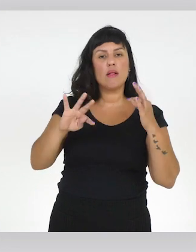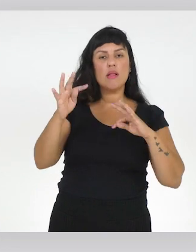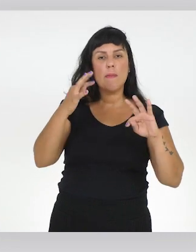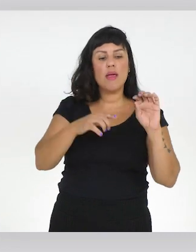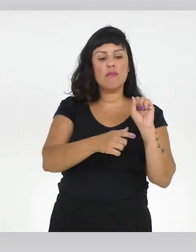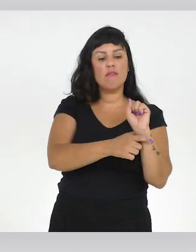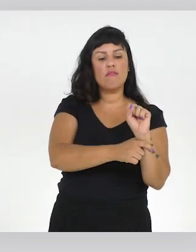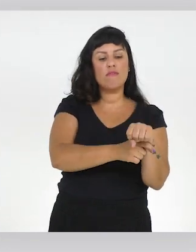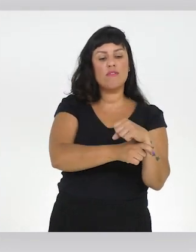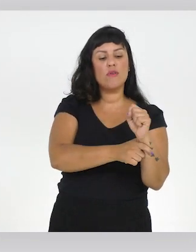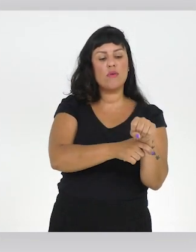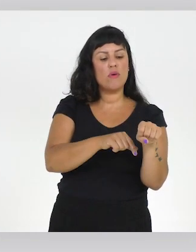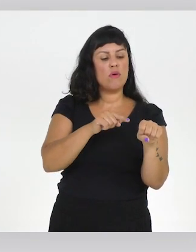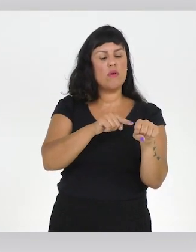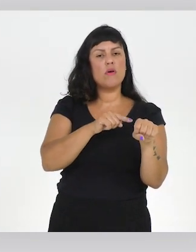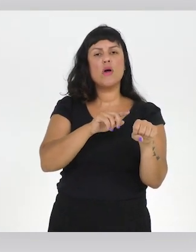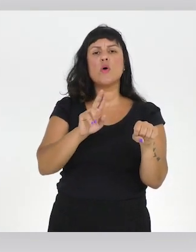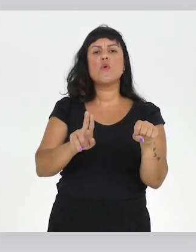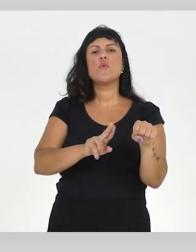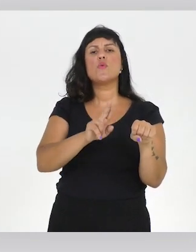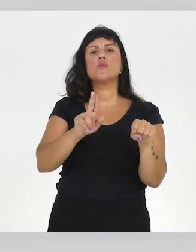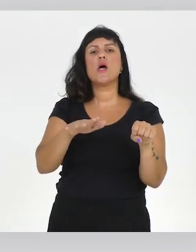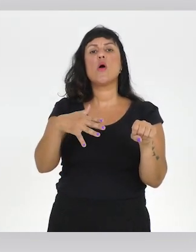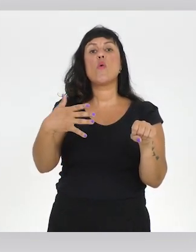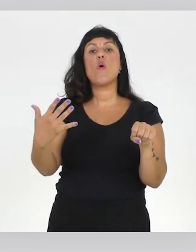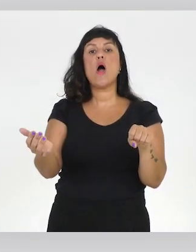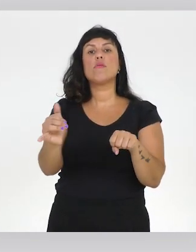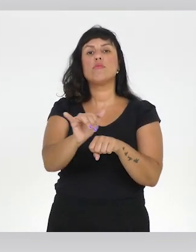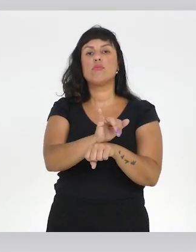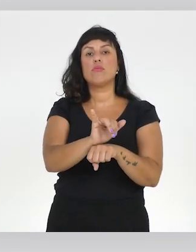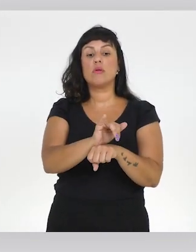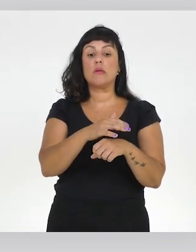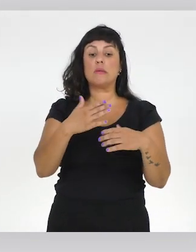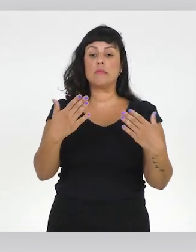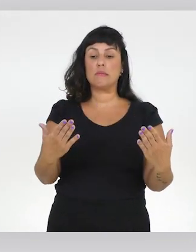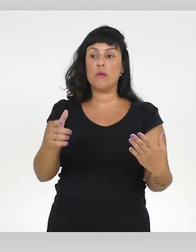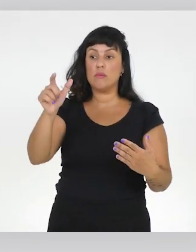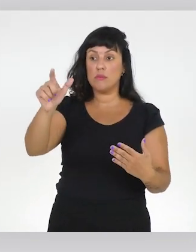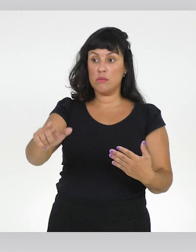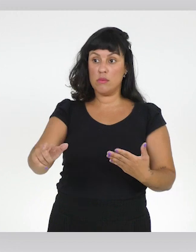nesse tratamento? Para tratar o paciente, primeiramente, o fisioterapeuta